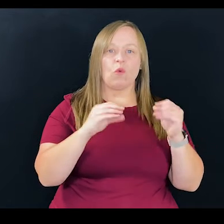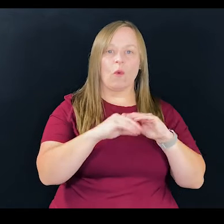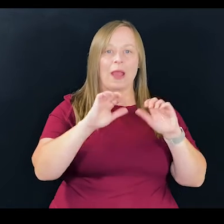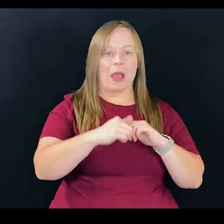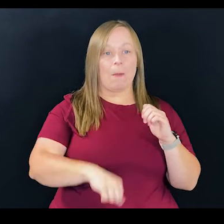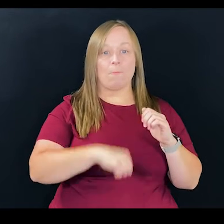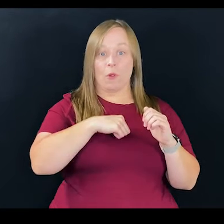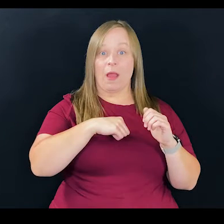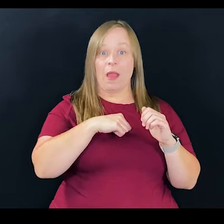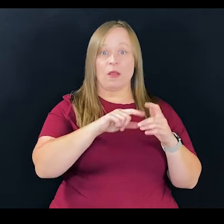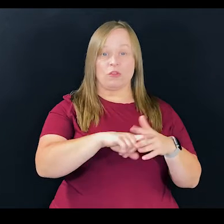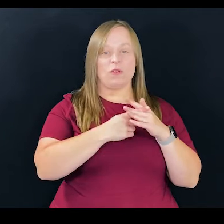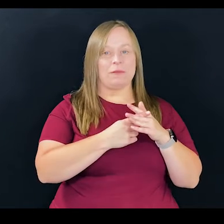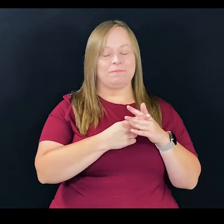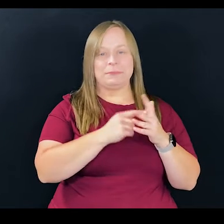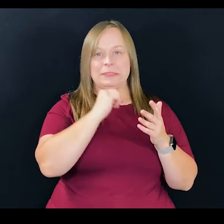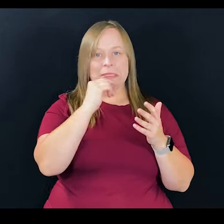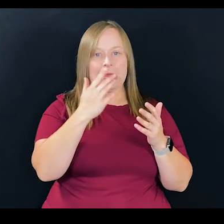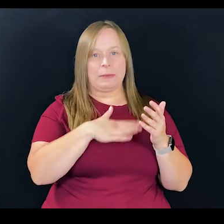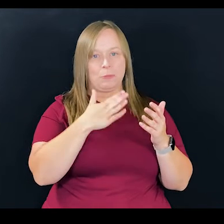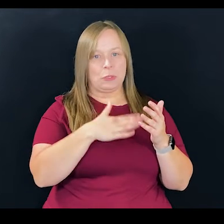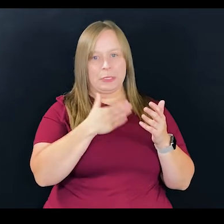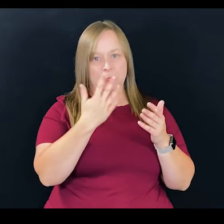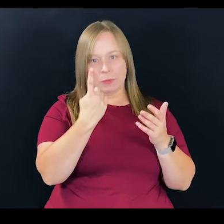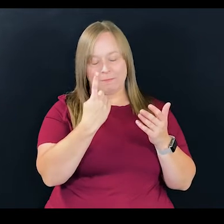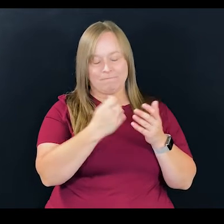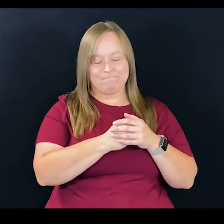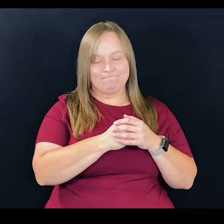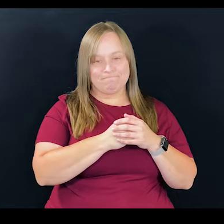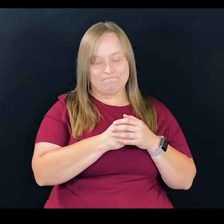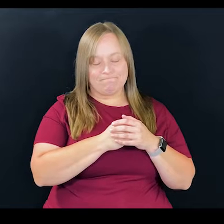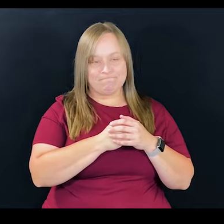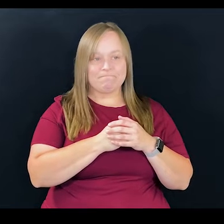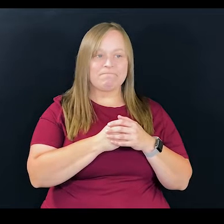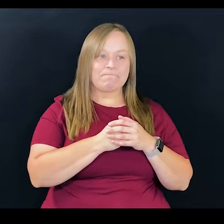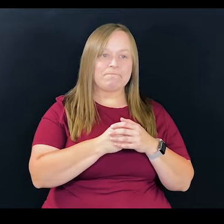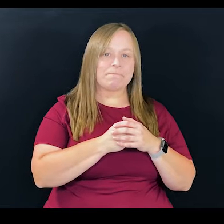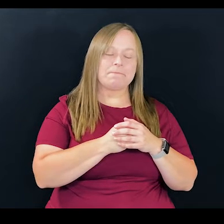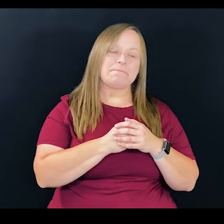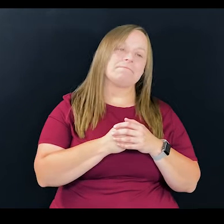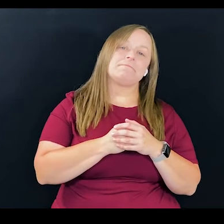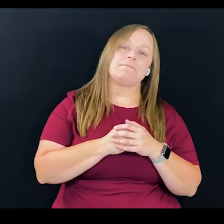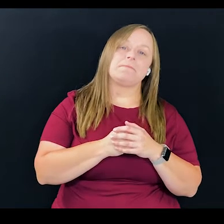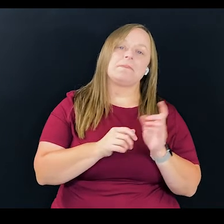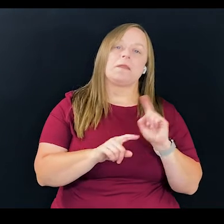No fue... La historia de cómo empezó Pride Month no fue algo muy agradable,